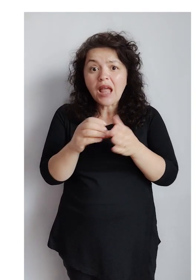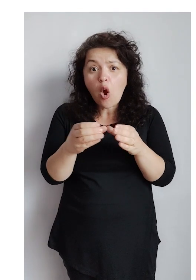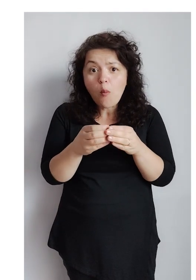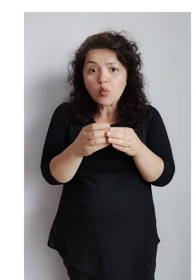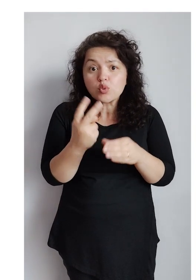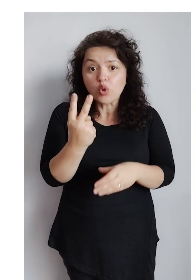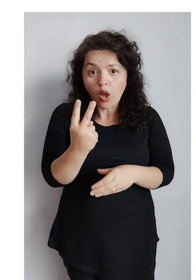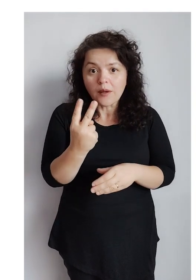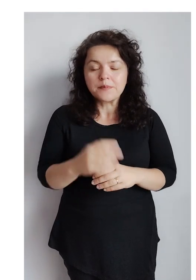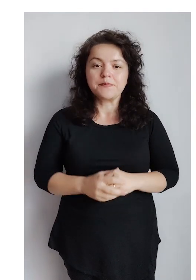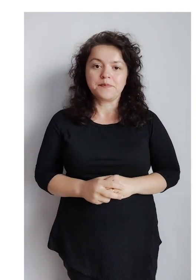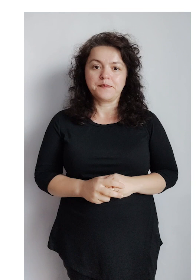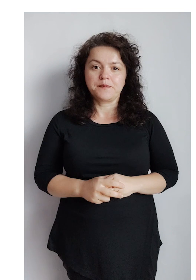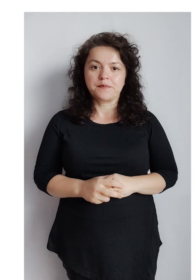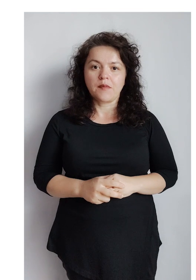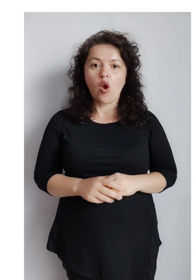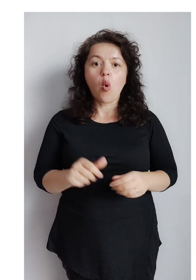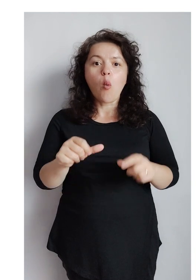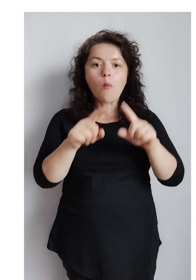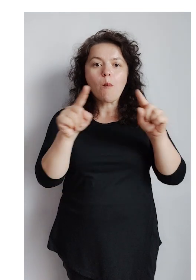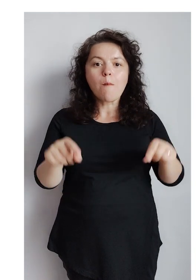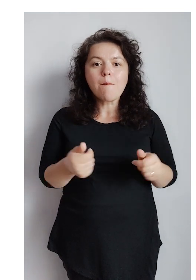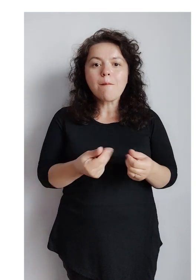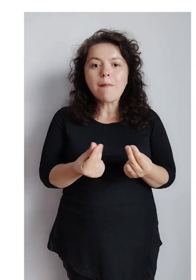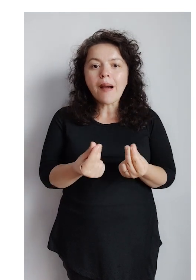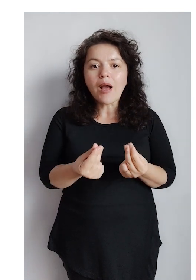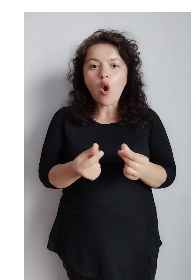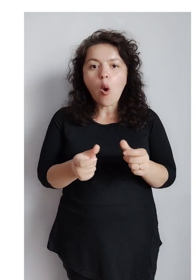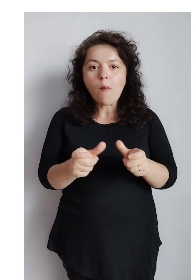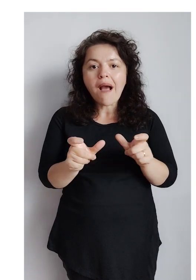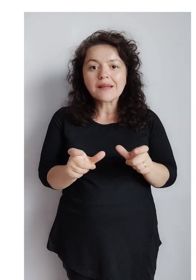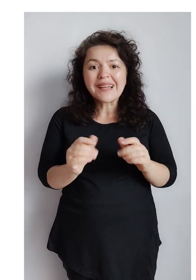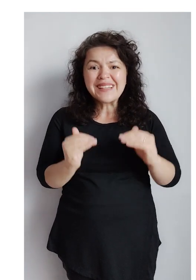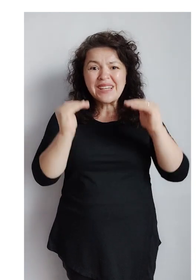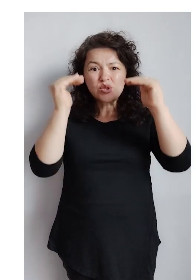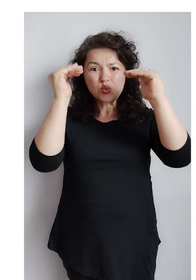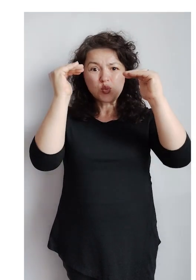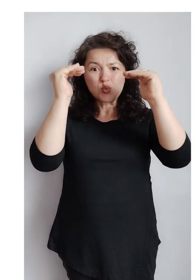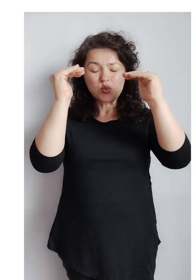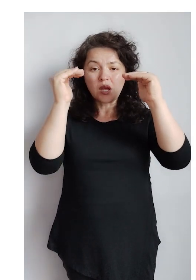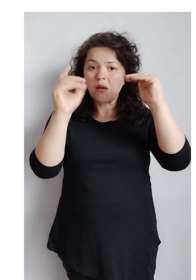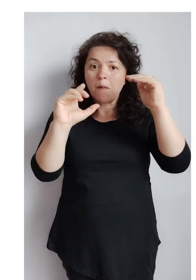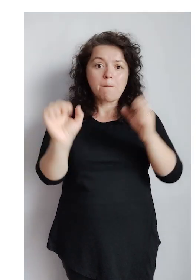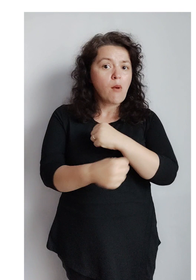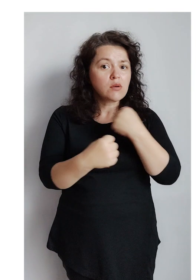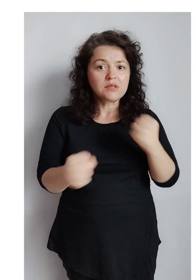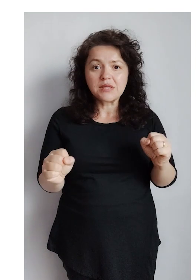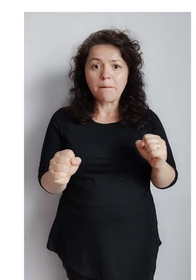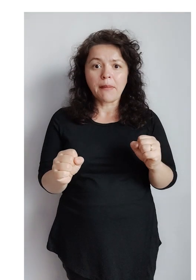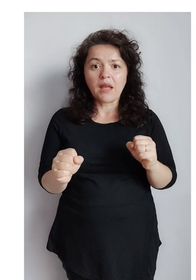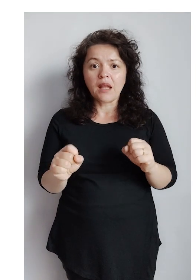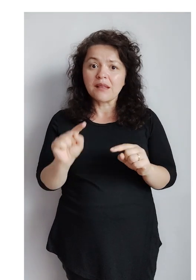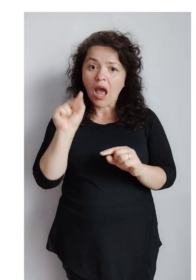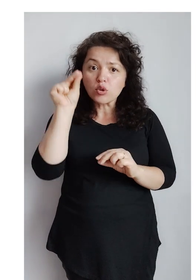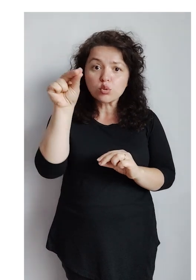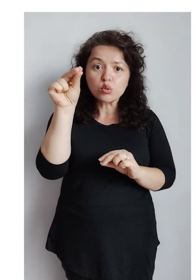Un bancomat plasat atât de sus pe perete, la care este imposibil de ajuns